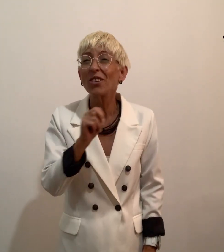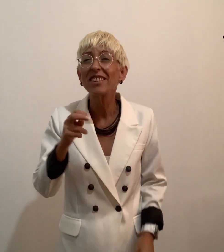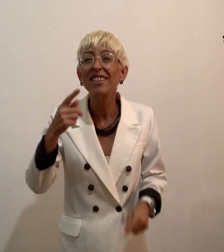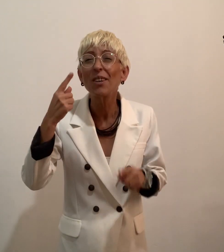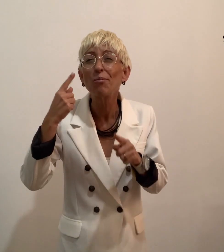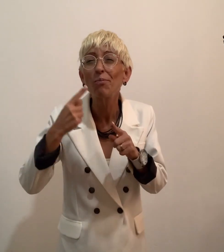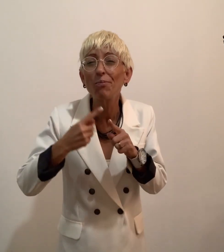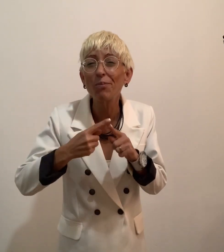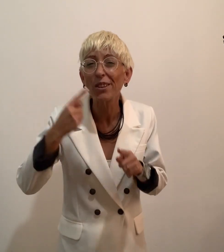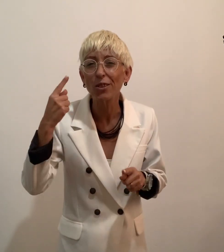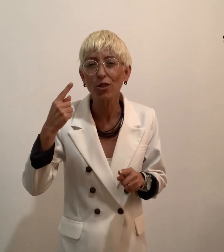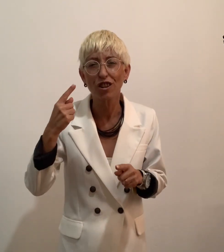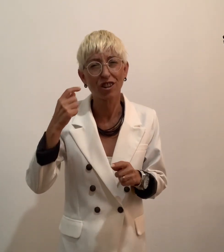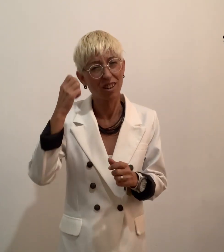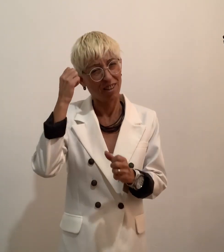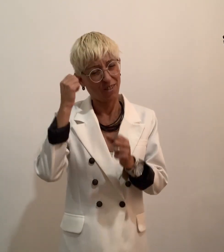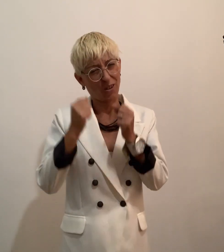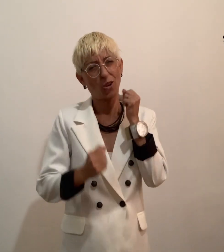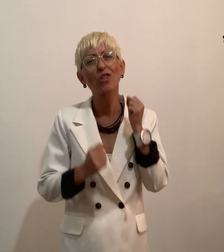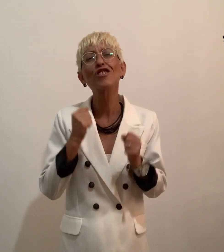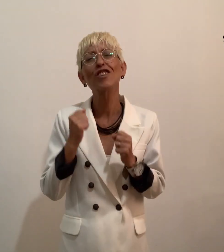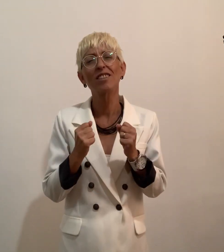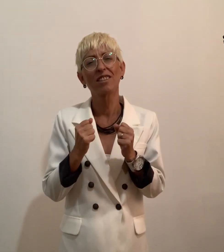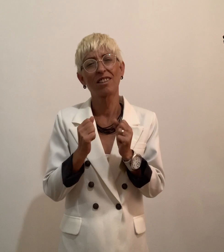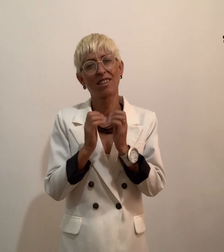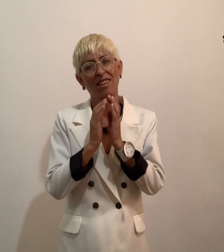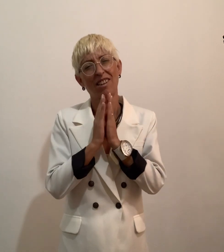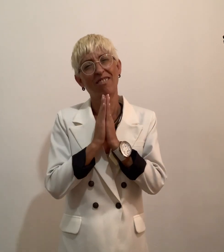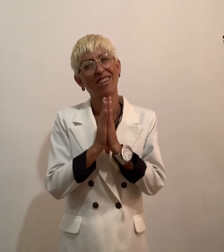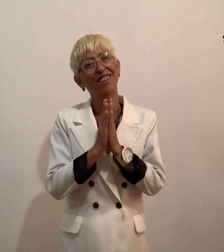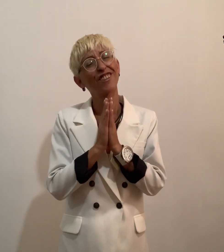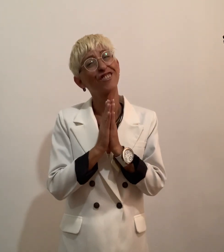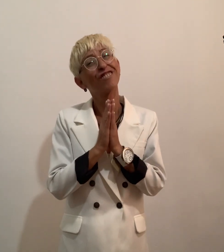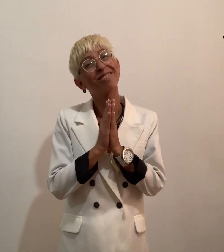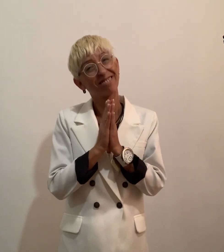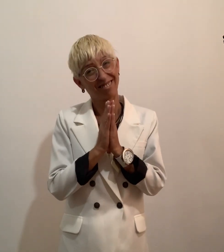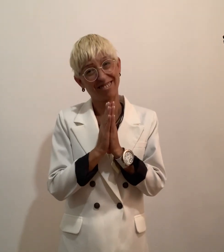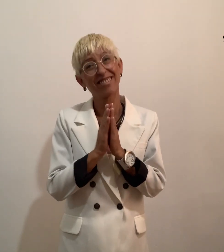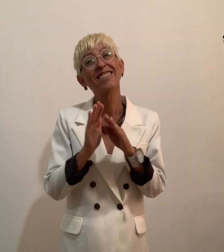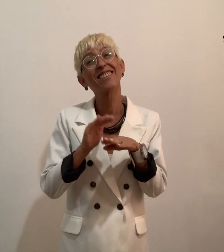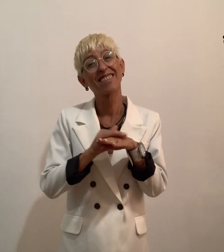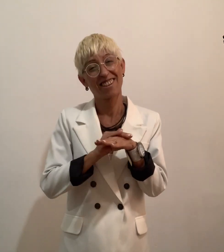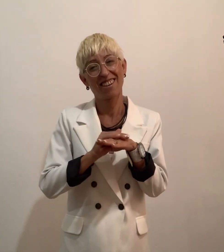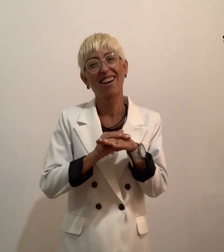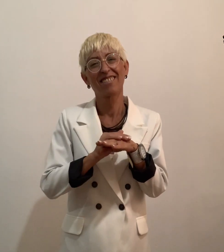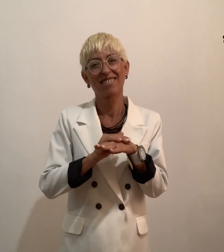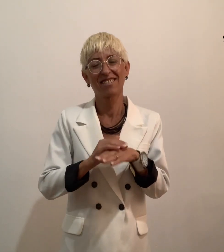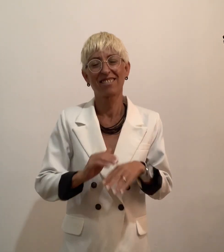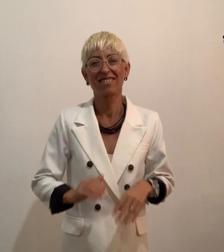הנושא בדיוק הקושי לבקש סליחה